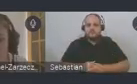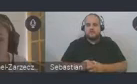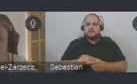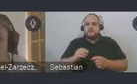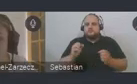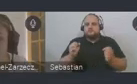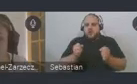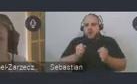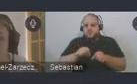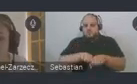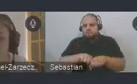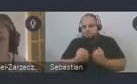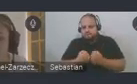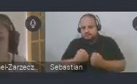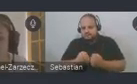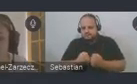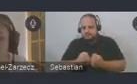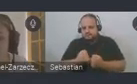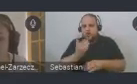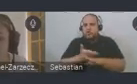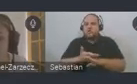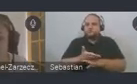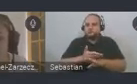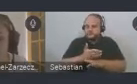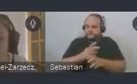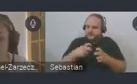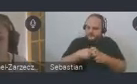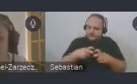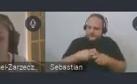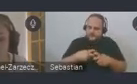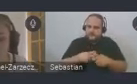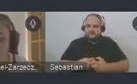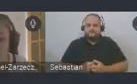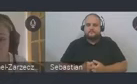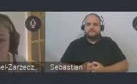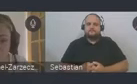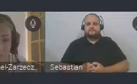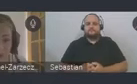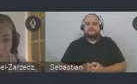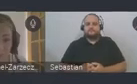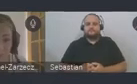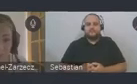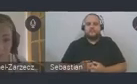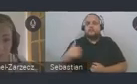"Strach przed zepsuciem urządzenia i oszustami w sieci", czyli kwestie związane z bezpieczeństwem.